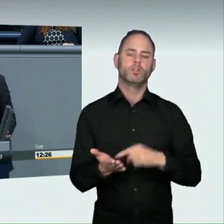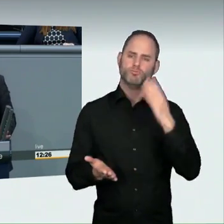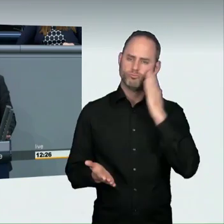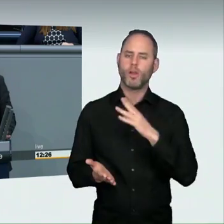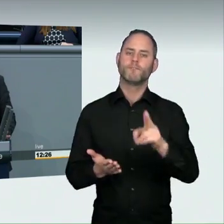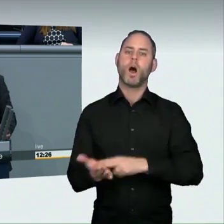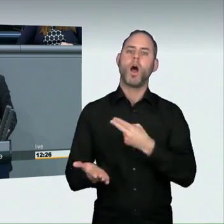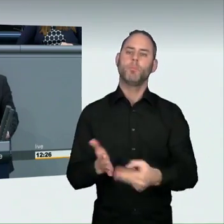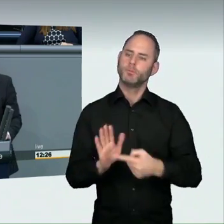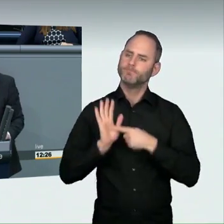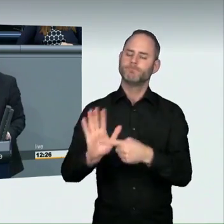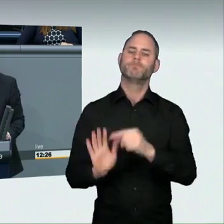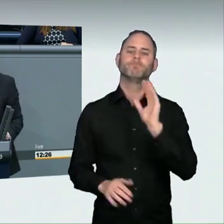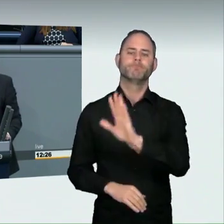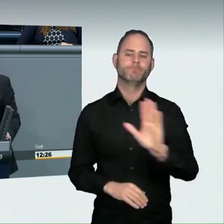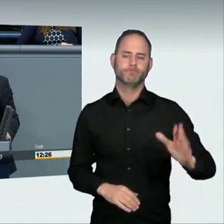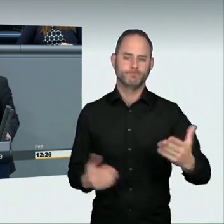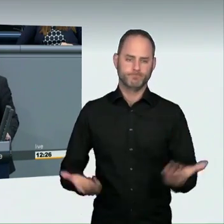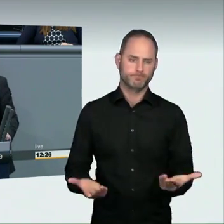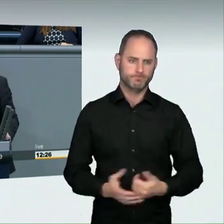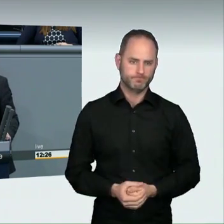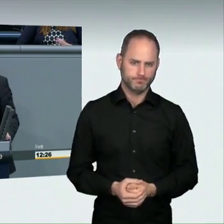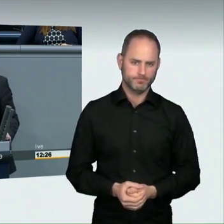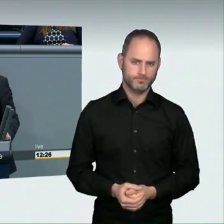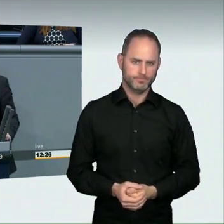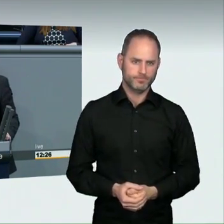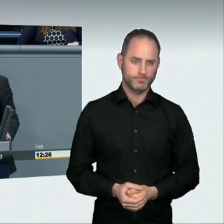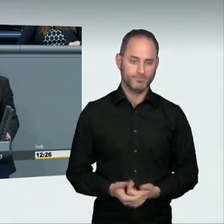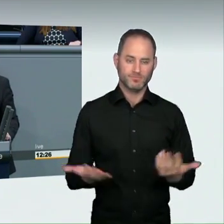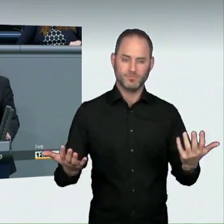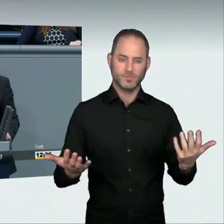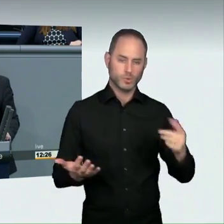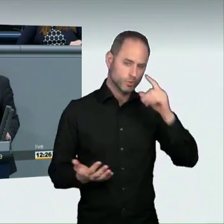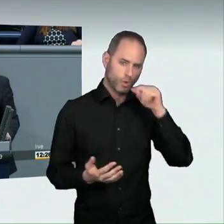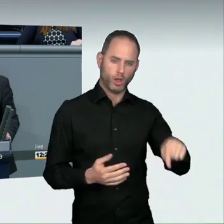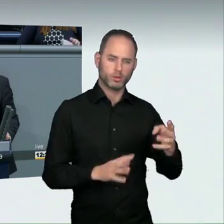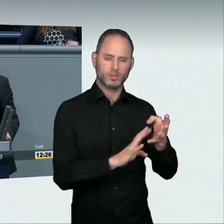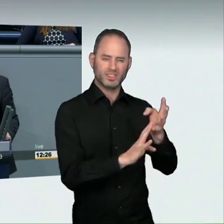ist ein Ausgleichsrecht. Aber es funktioniert angesichts der überhitzten Wohnungsmärkte eben nicht mehr, Mieterinnen und Mieter